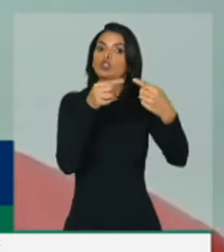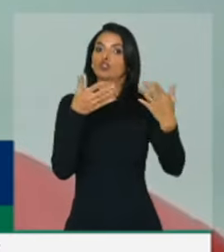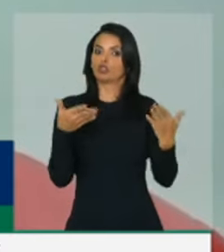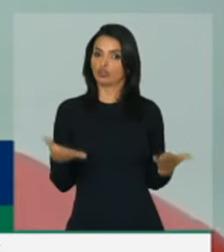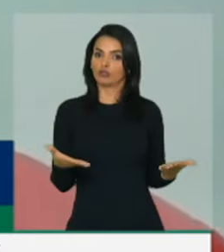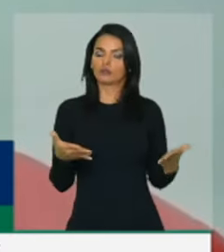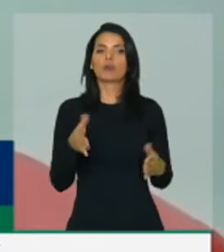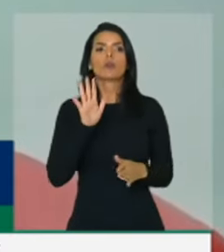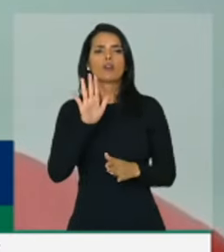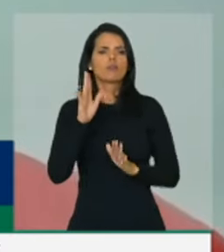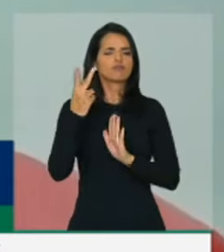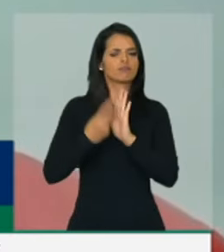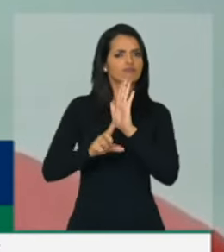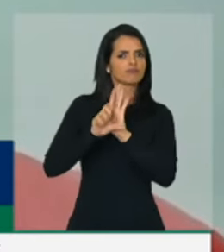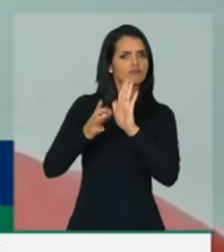METRO DE VALOR A SER PAGO. CADA UM VAI PAGAR O QUE QUISER